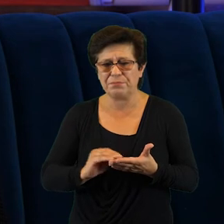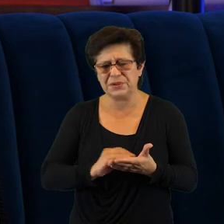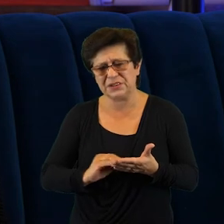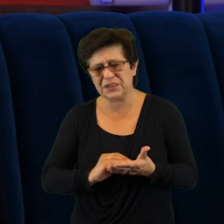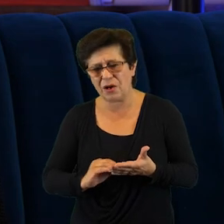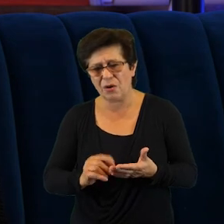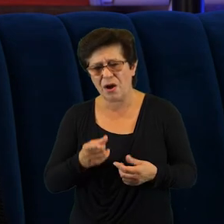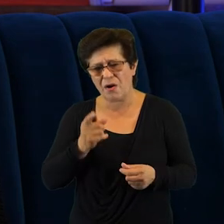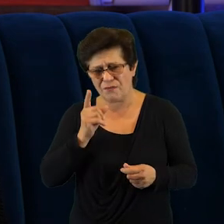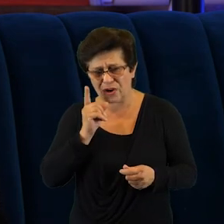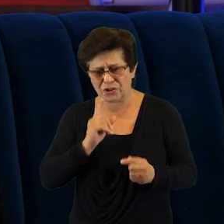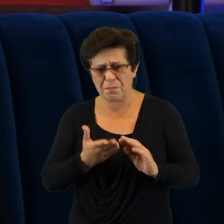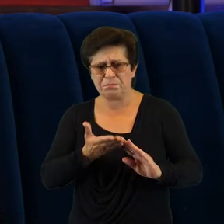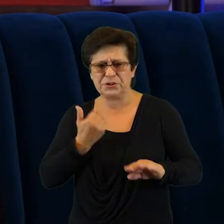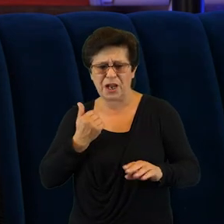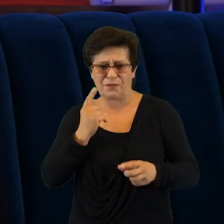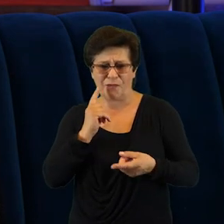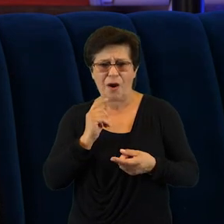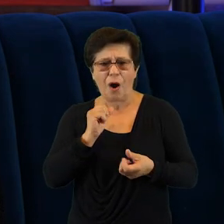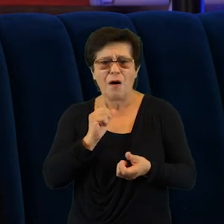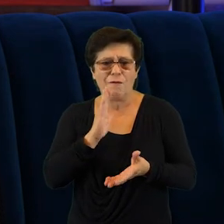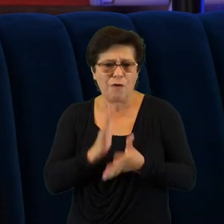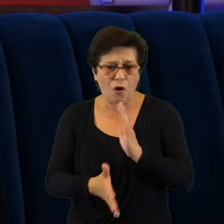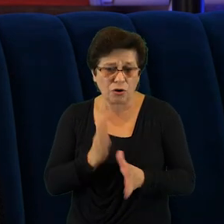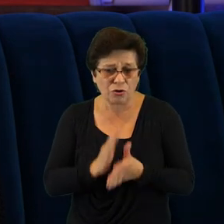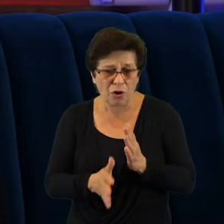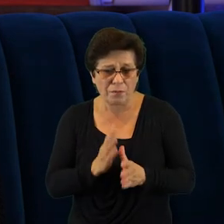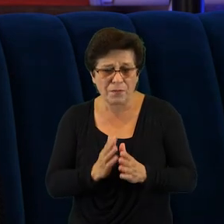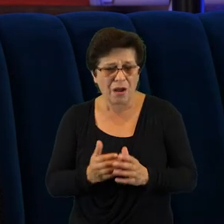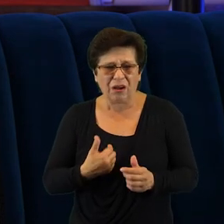że właściwie przed wojną młodzież nie interesowała się polityką,